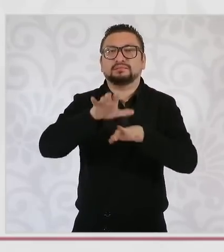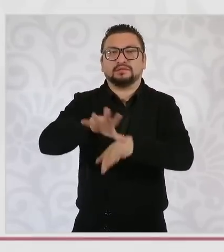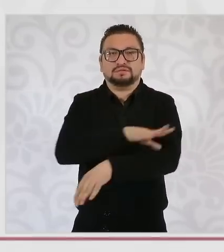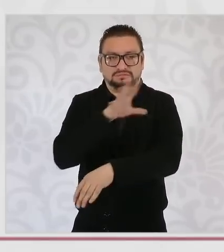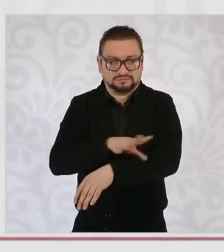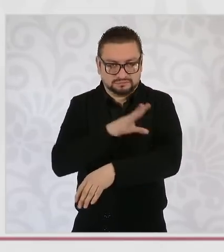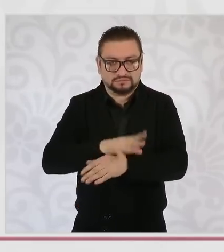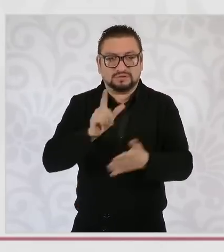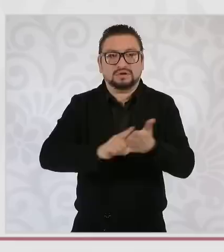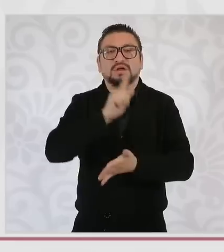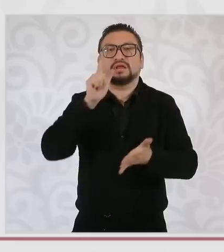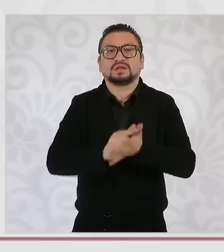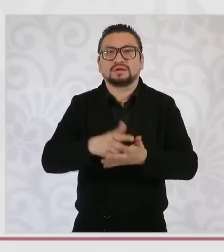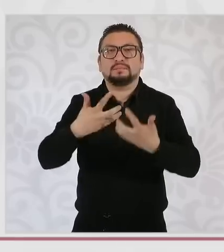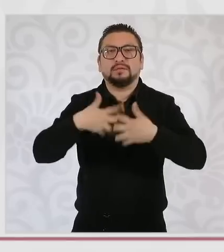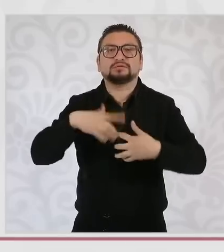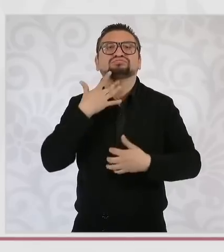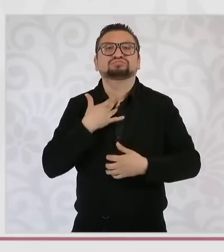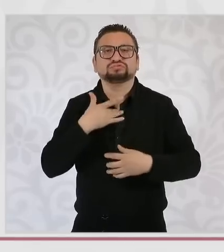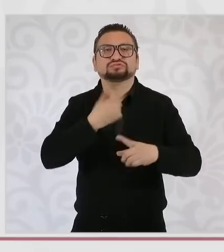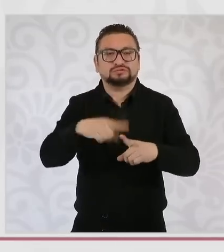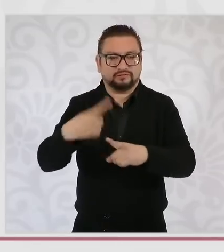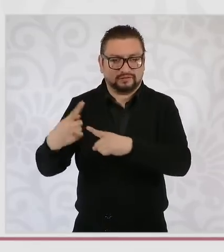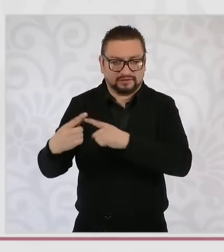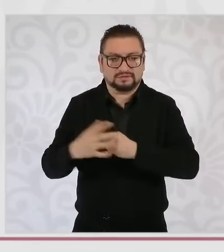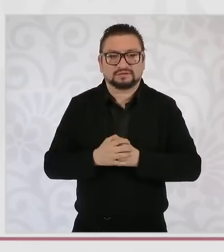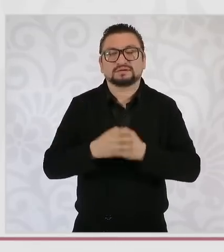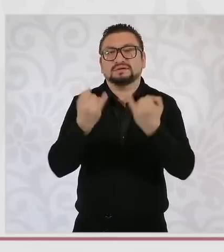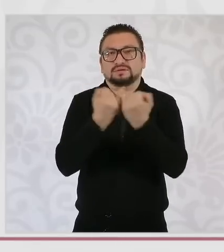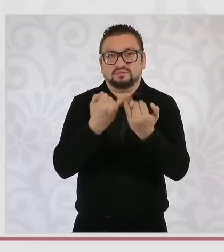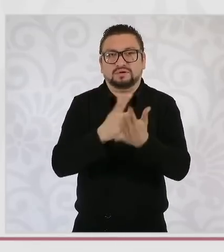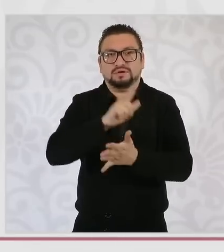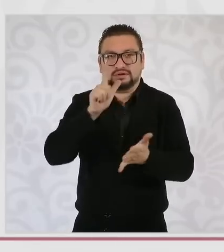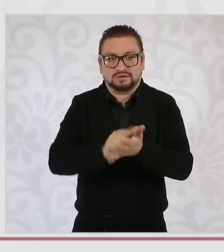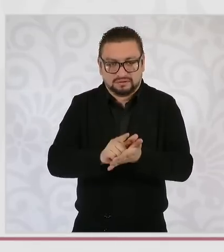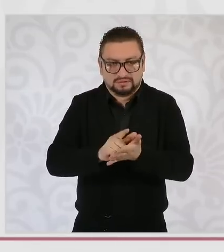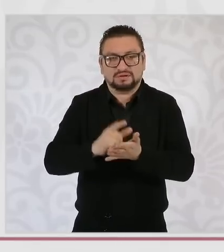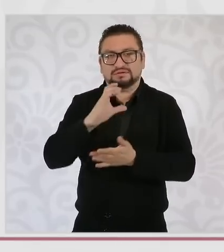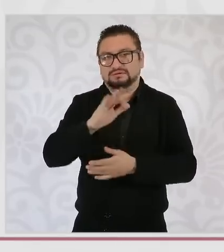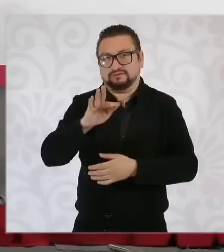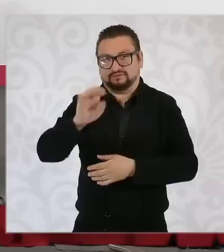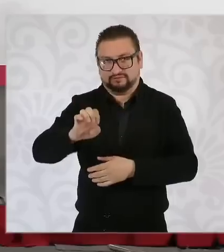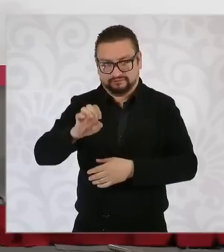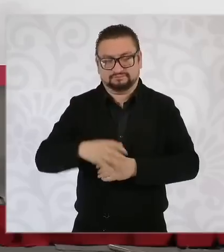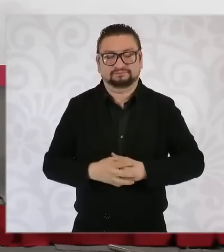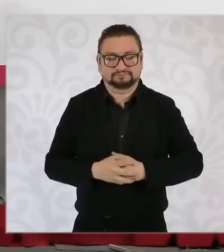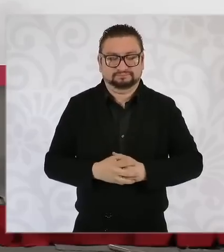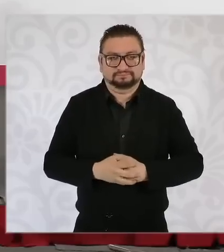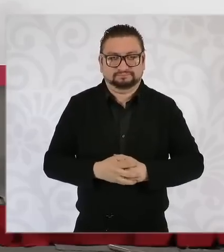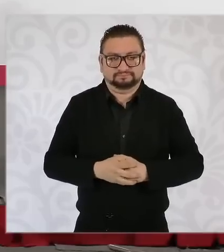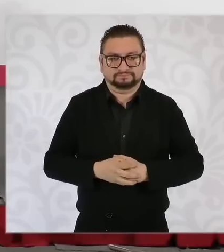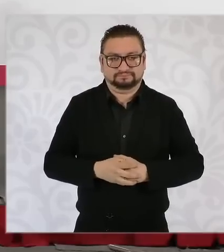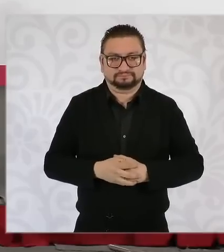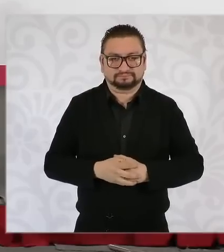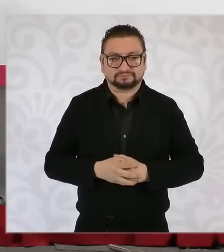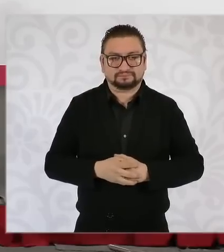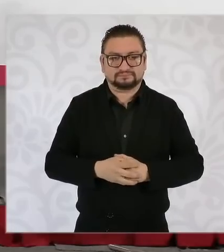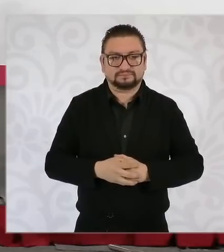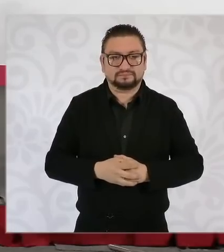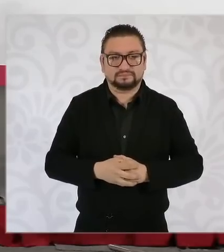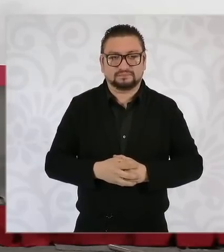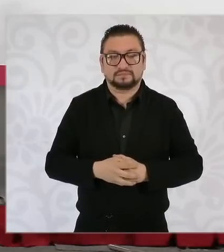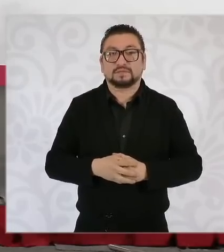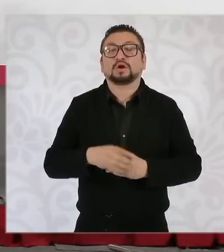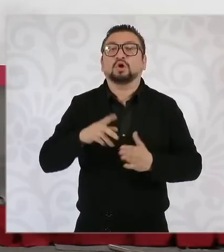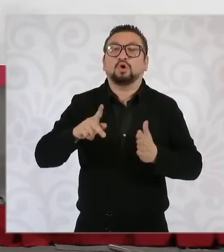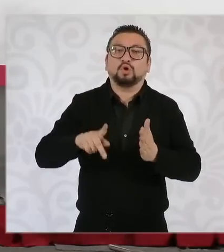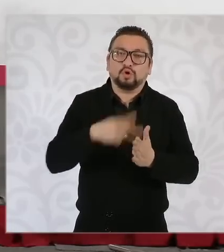del sector hidrocarburos y la ley de la Comisión Nacional de energía retoma la planeación desde